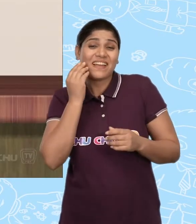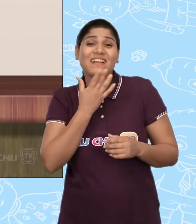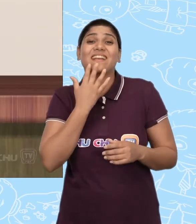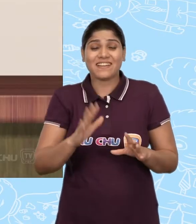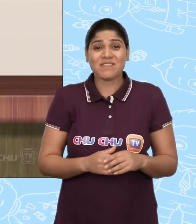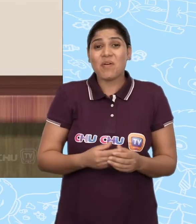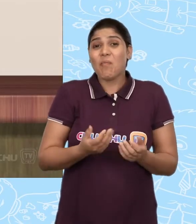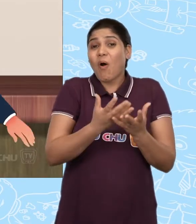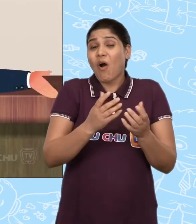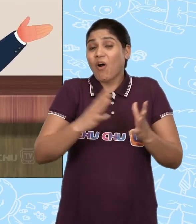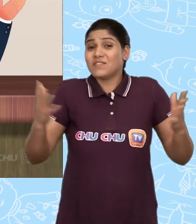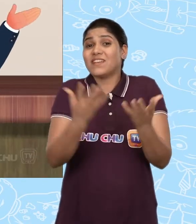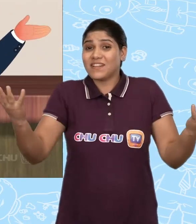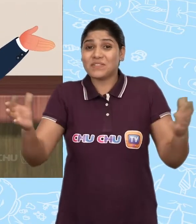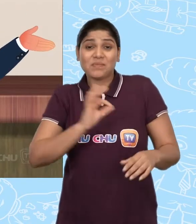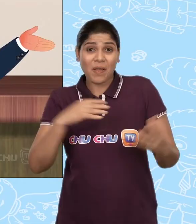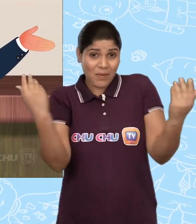हरा एक बहुत ही प्यारा रंग है।